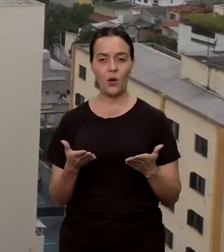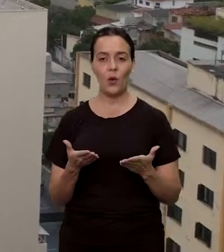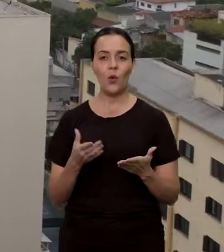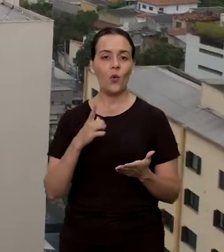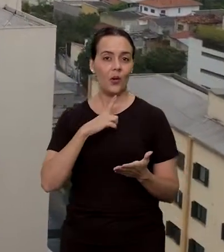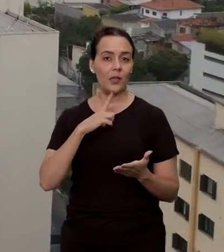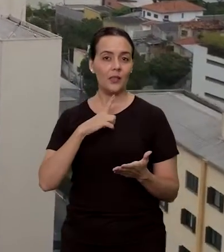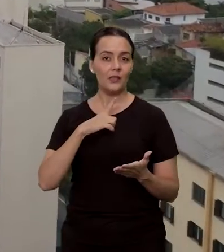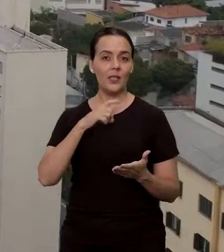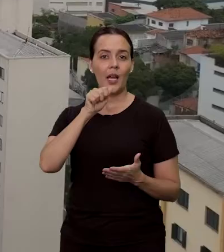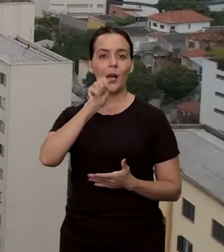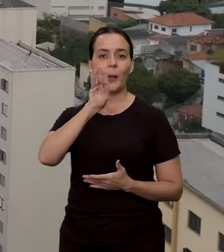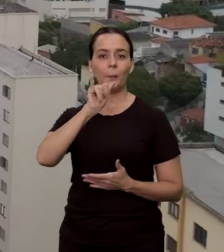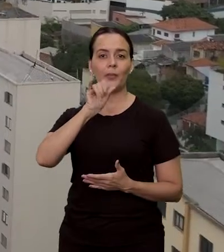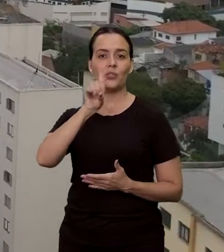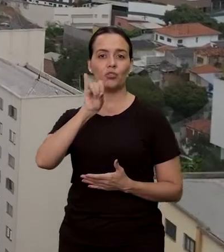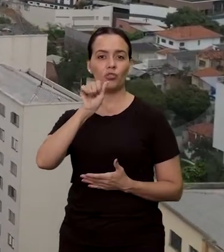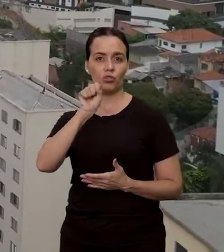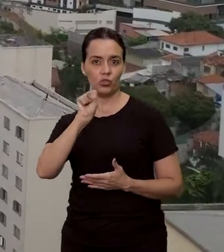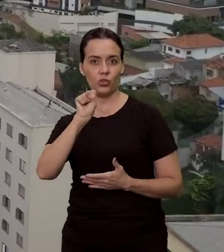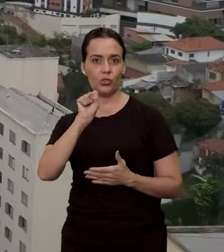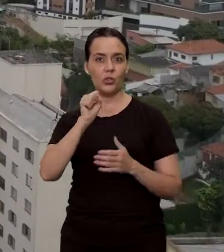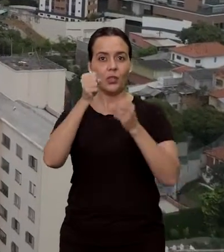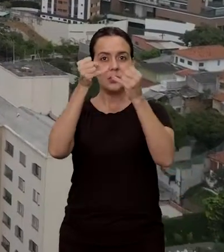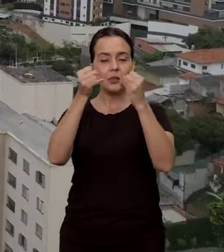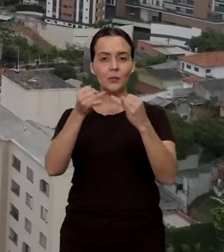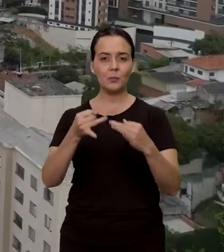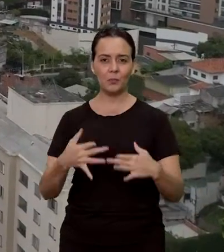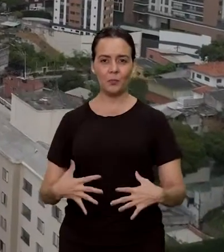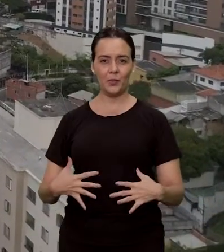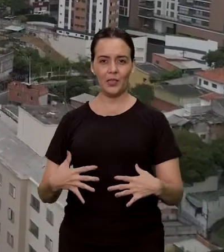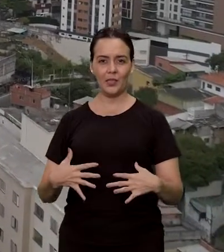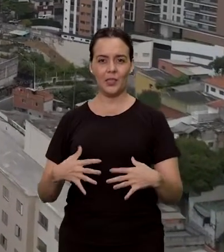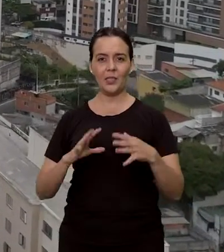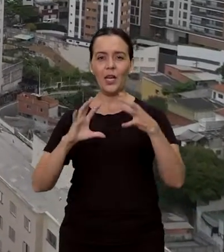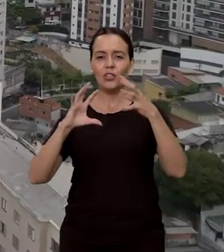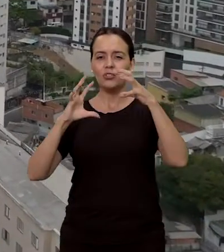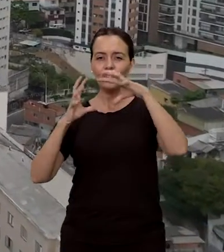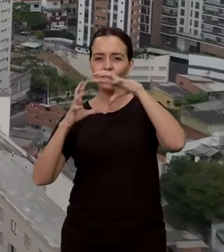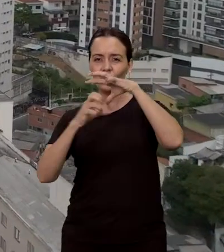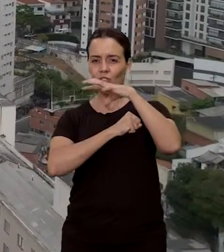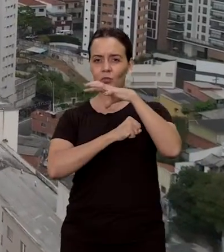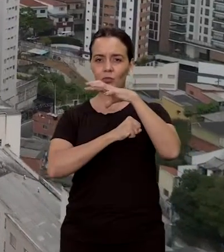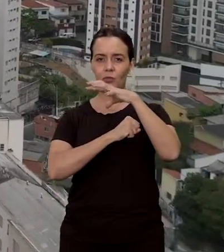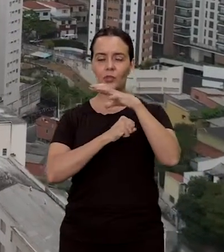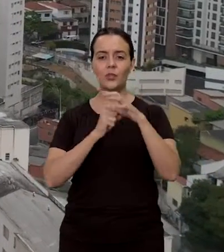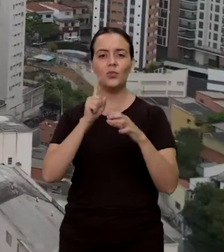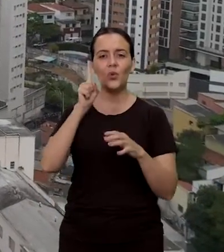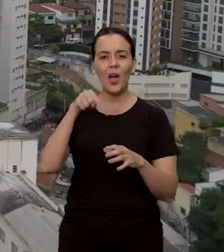em "Genocídio do Negro Brasileiro", que genocídio é toda forma de aniquilação de um povo,